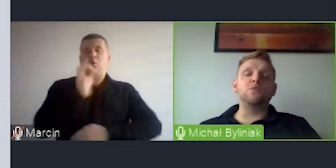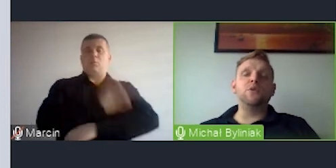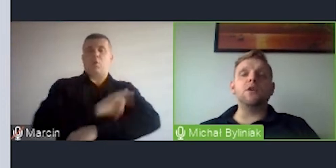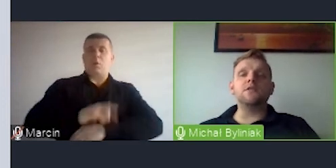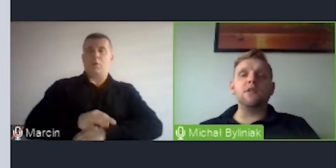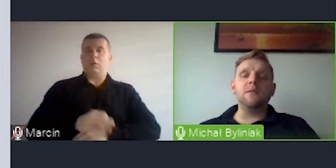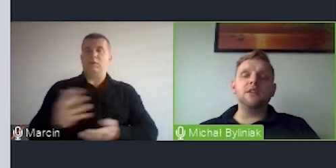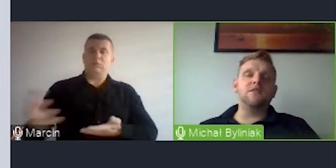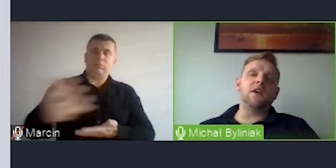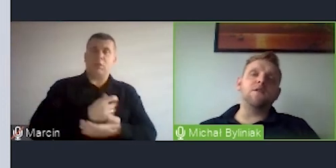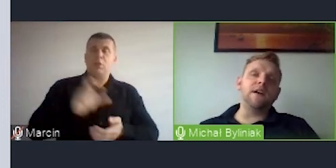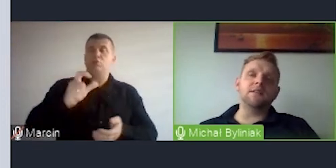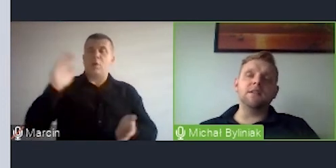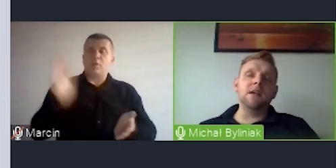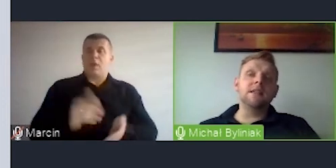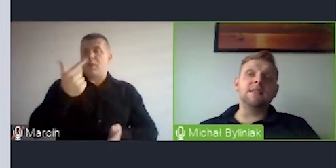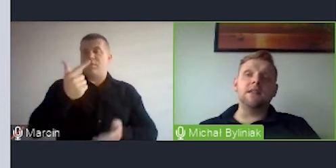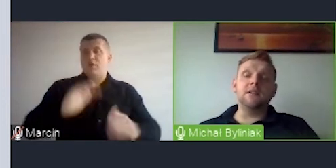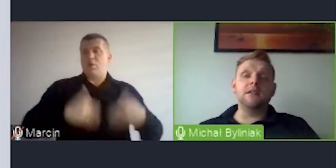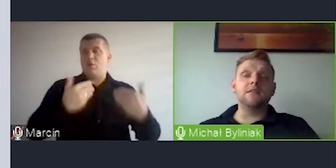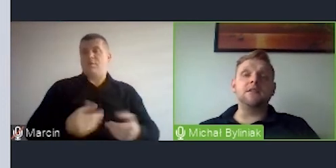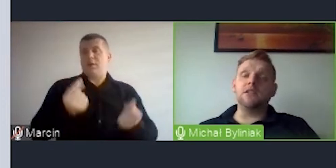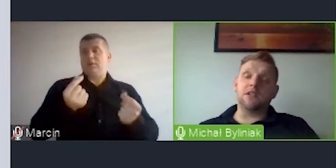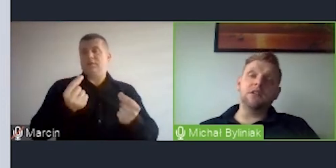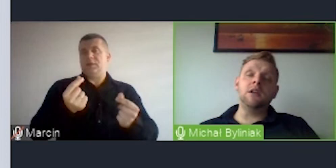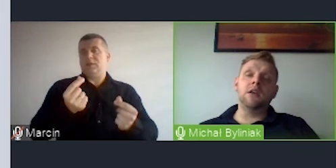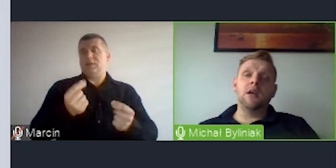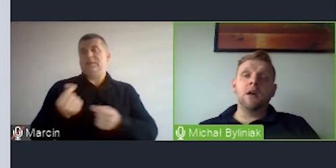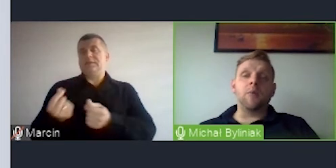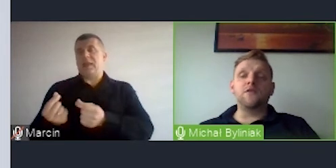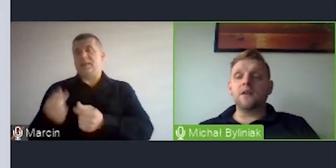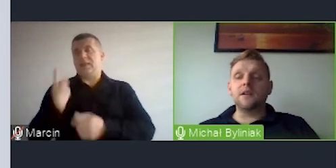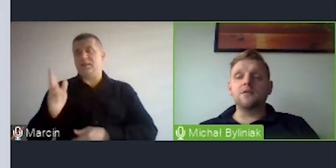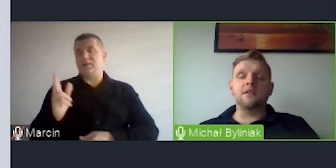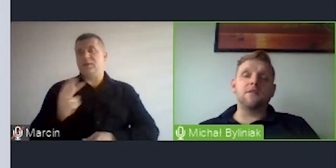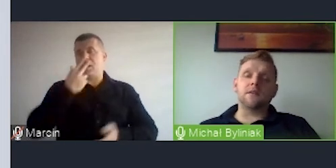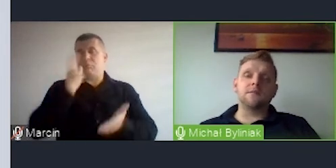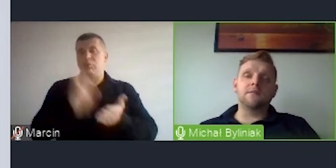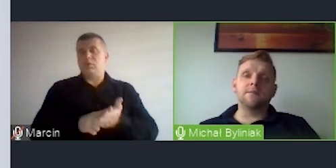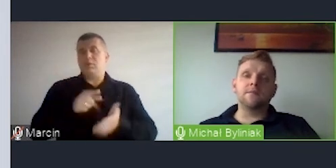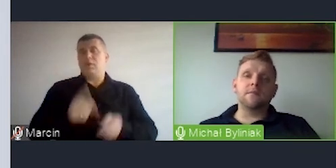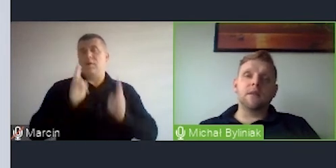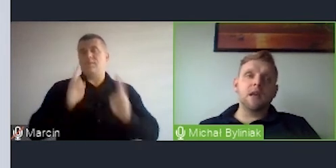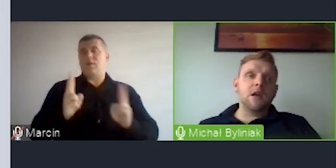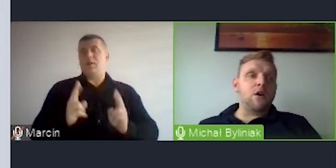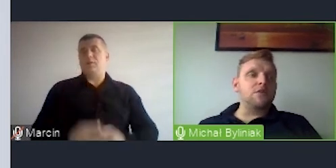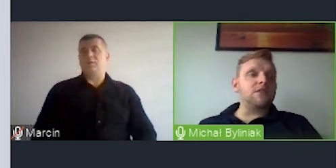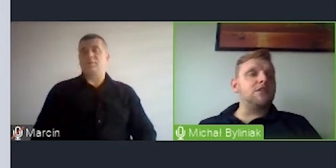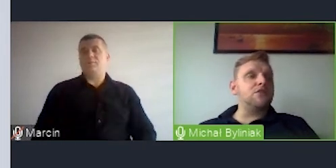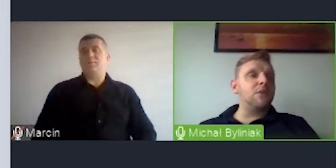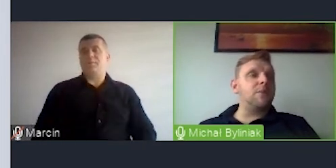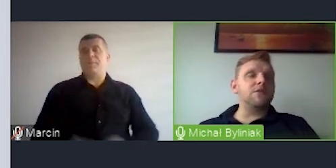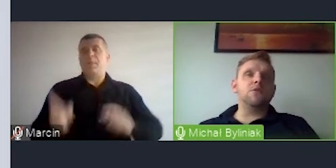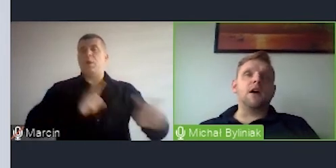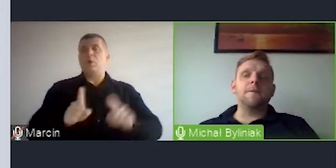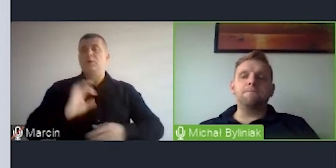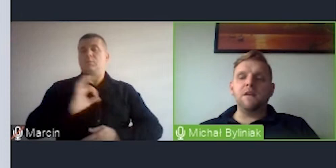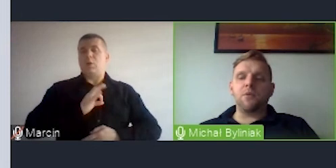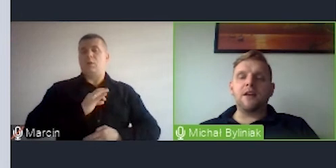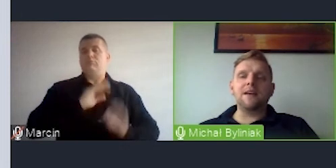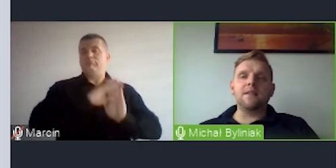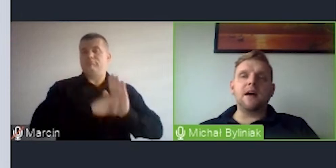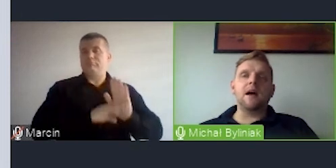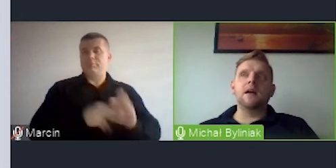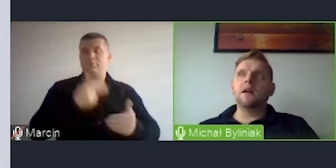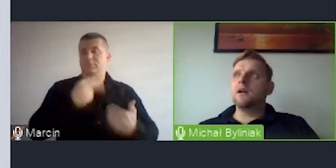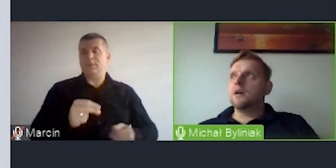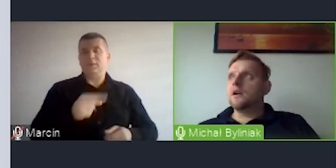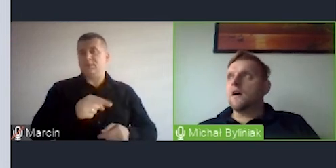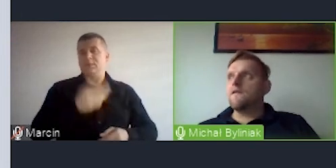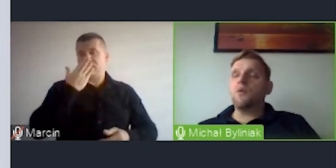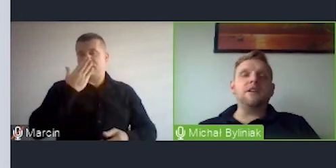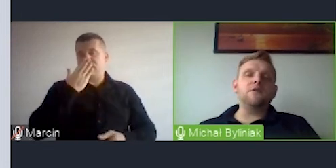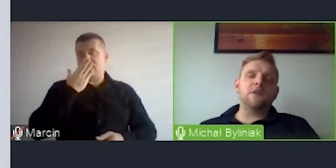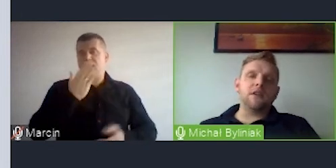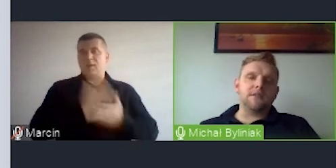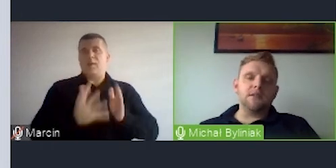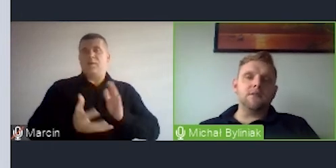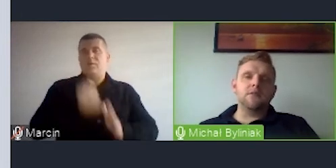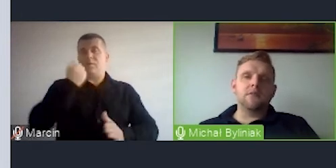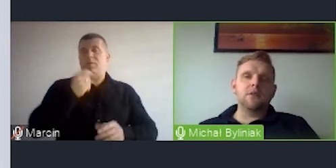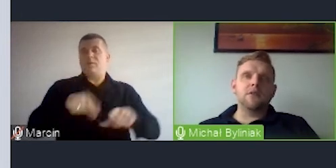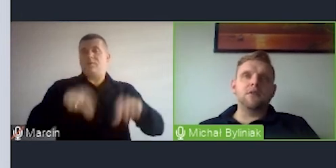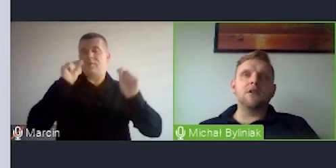zbiorę co najmniej 2 oferty ceny, cenniki, potwierdzające ten fakt. Oznacza to, że moja procedura nie polega na wyłanianiu wykonawcy,